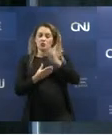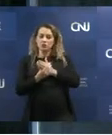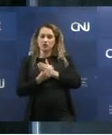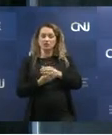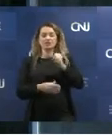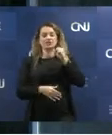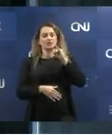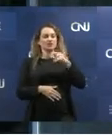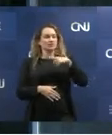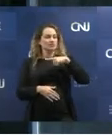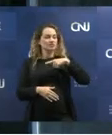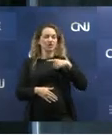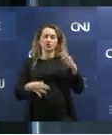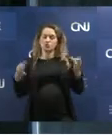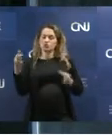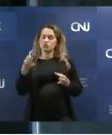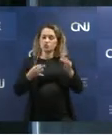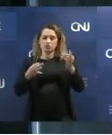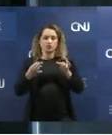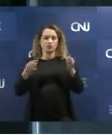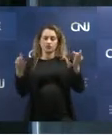porque não podemos nunca nos quedar, dar essa justificativa,